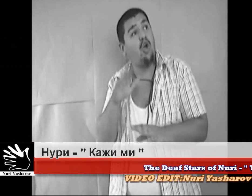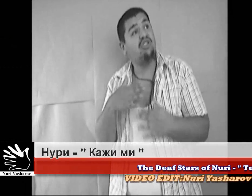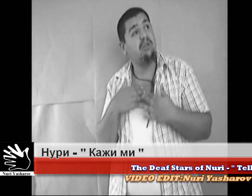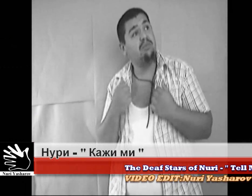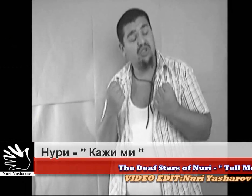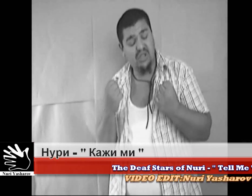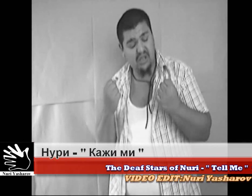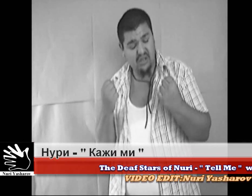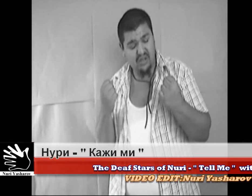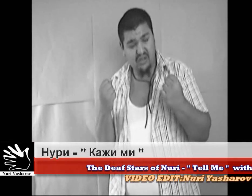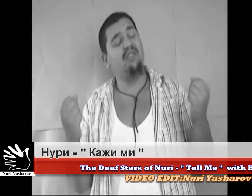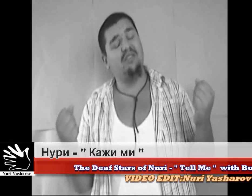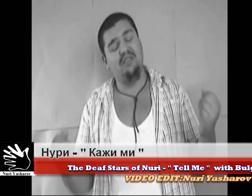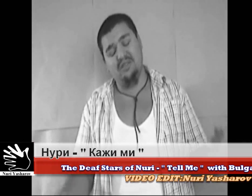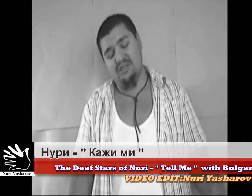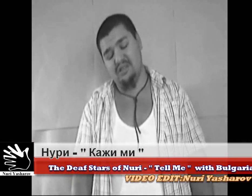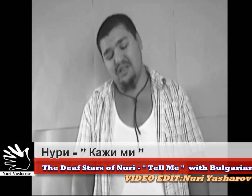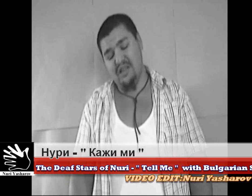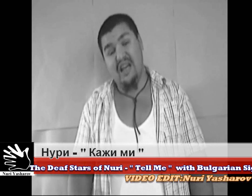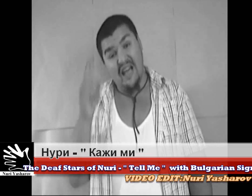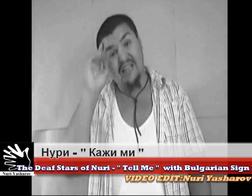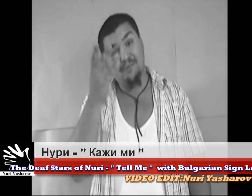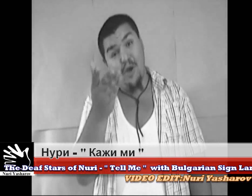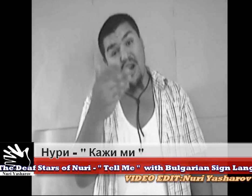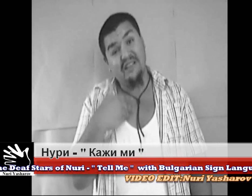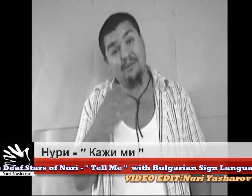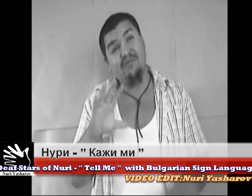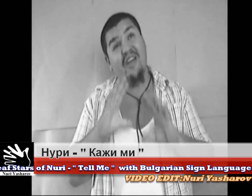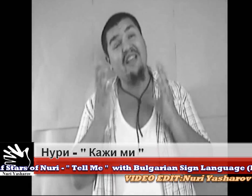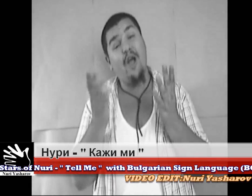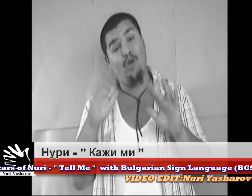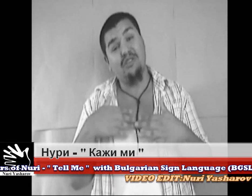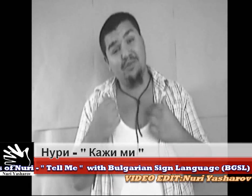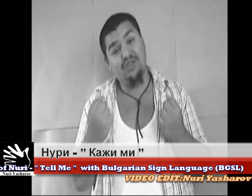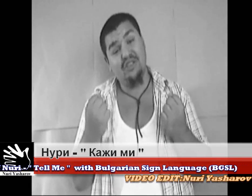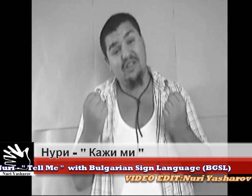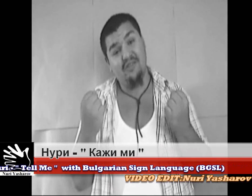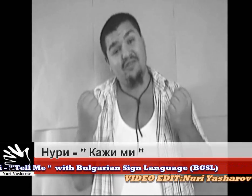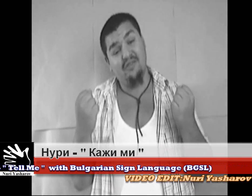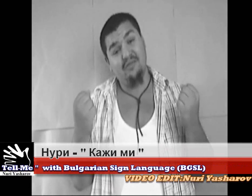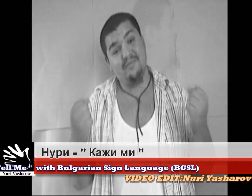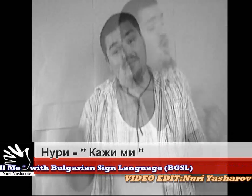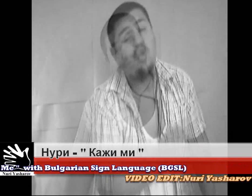според смърта съм още жив,според света съм още жив death as I am still alive, according to the world I'm still alive